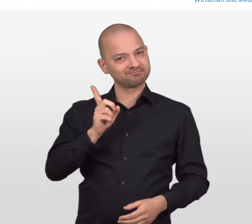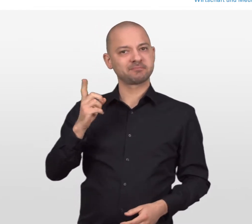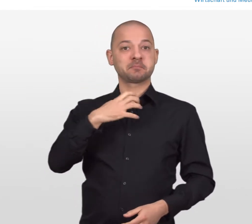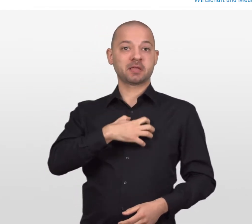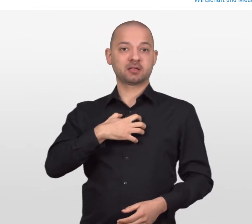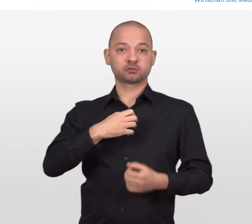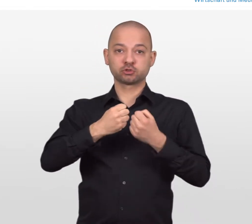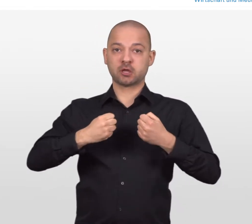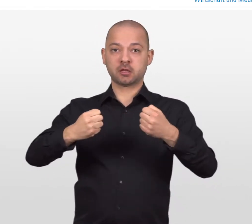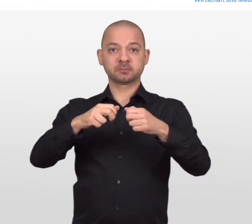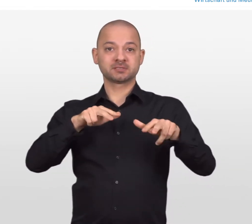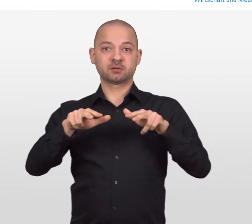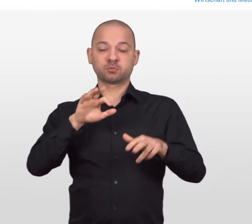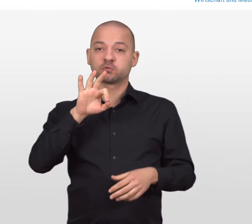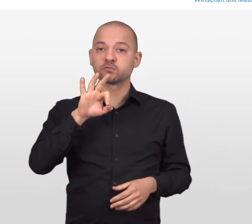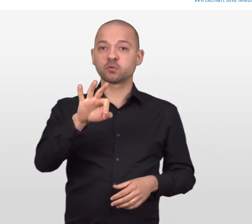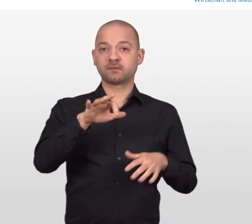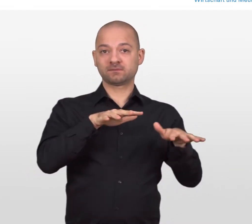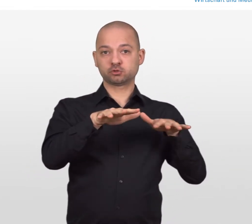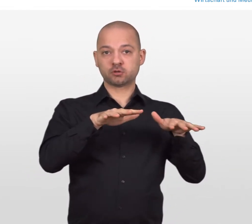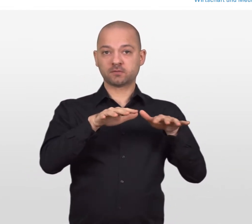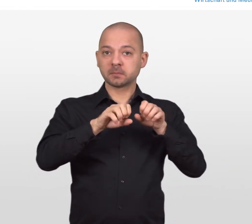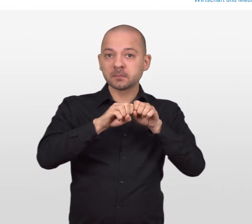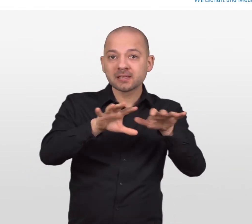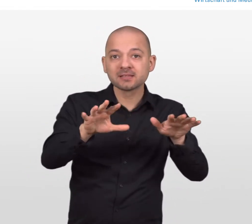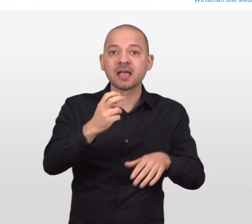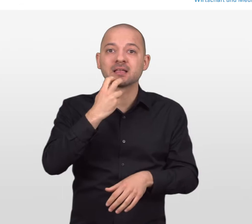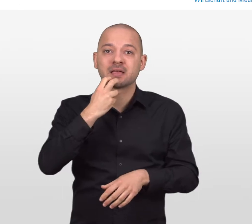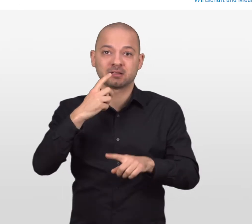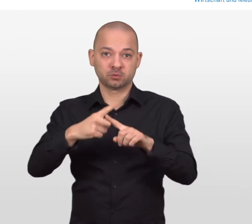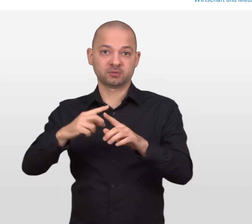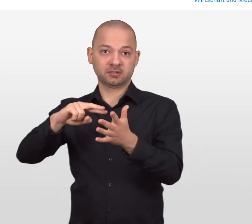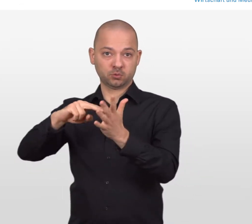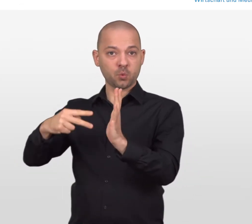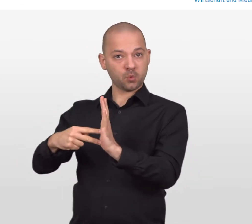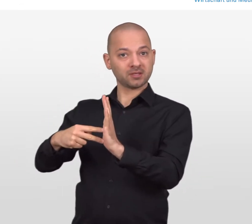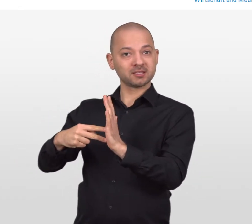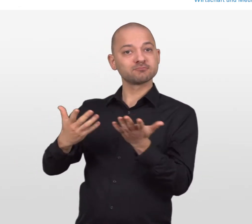vom Bayerischen Staatsministerium für Wirtschaft und Medien, Energie und Technologie.